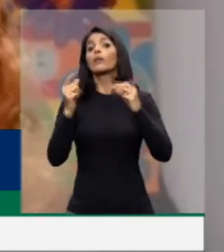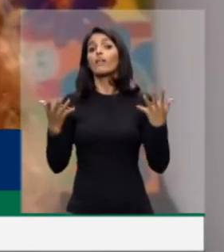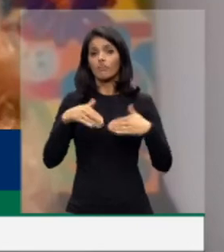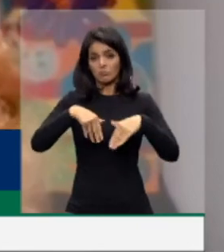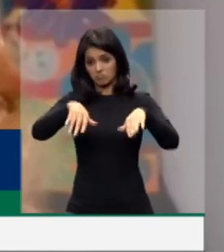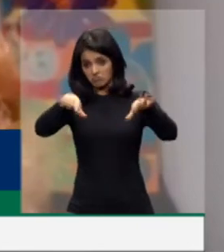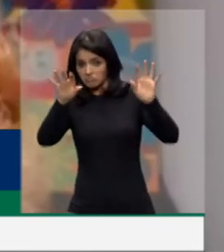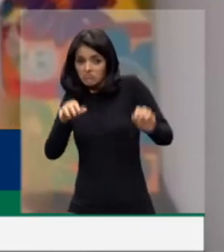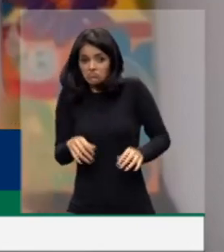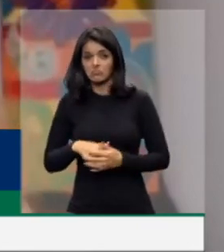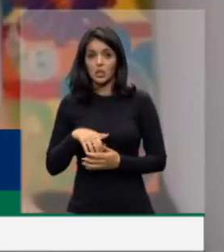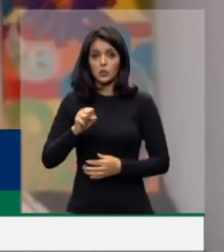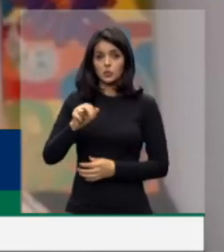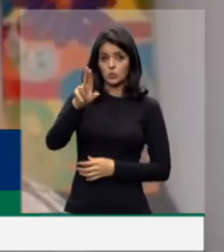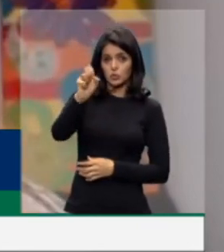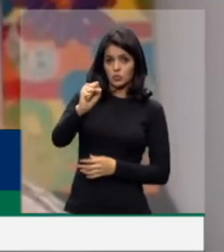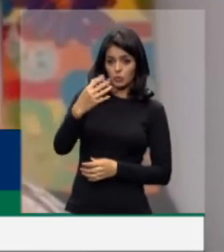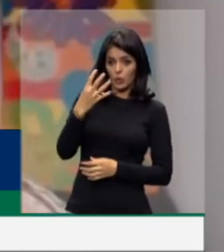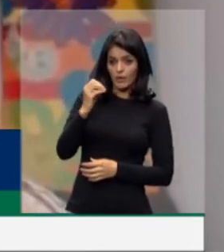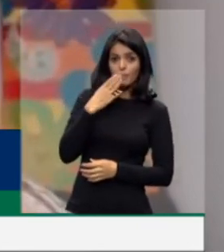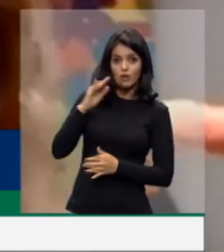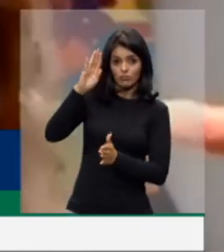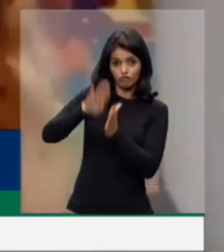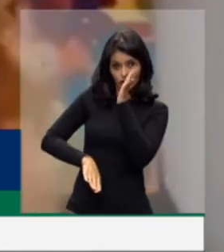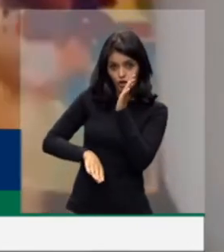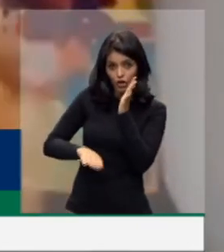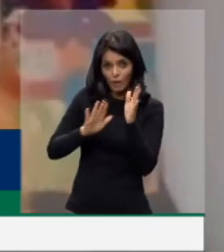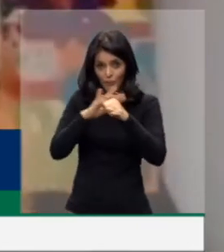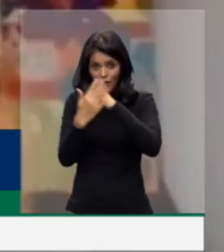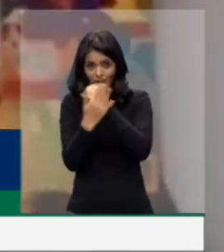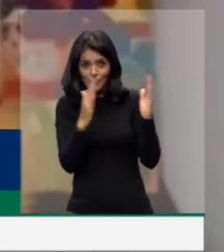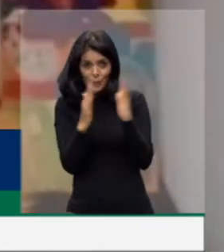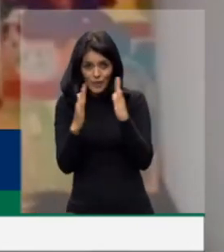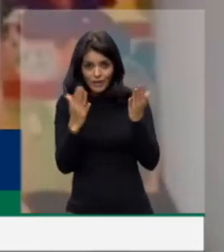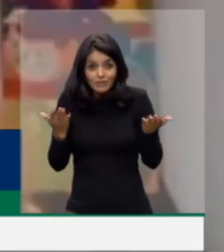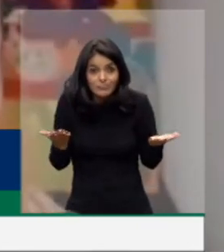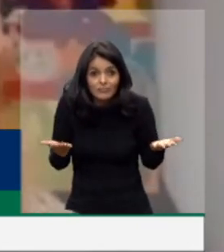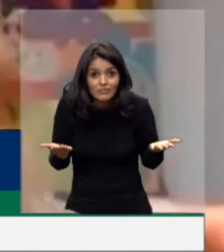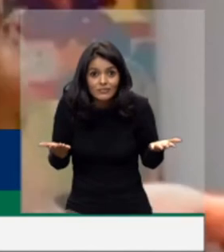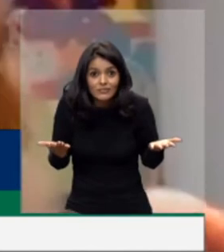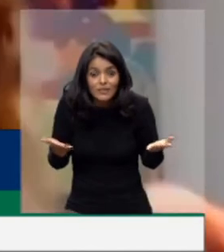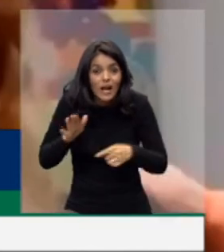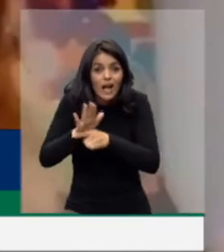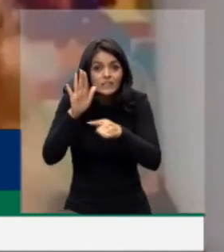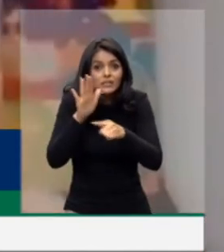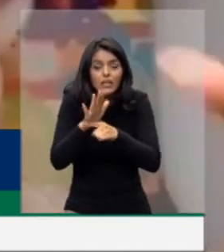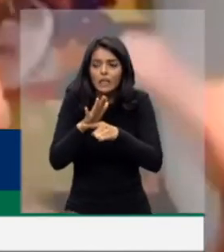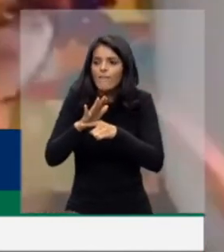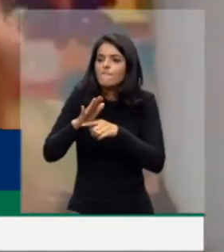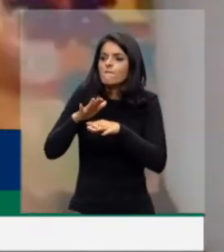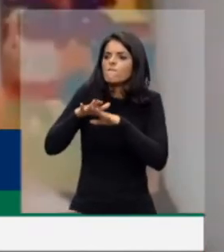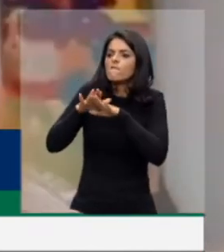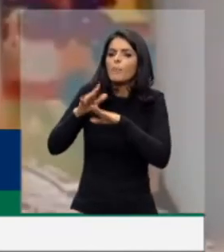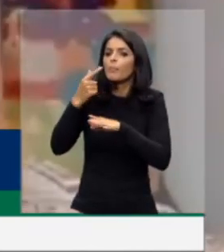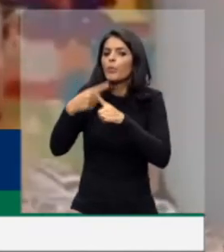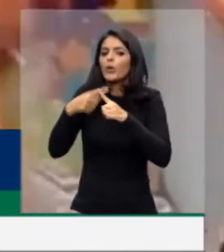É UMA INOVAÇÃO CRIMINOSA, O ORÇAMENTO ESTÁ EM 40 MILHÕ ES, ENTÃO VAMOS FAZER O QUE, NÓS VAMOS DEIXAR O SUS COM